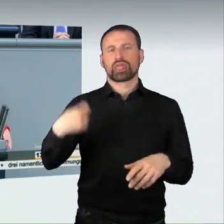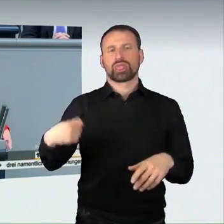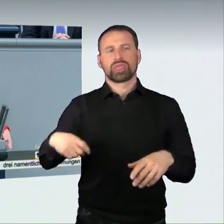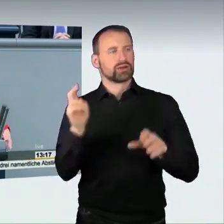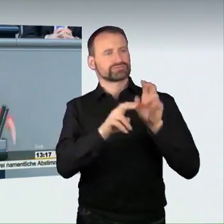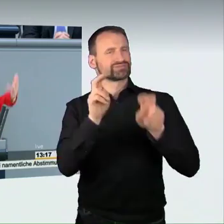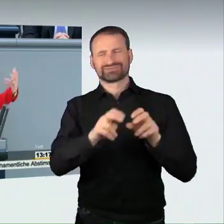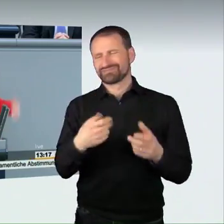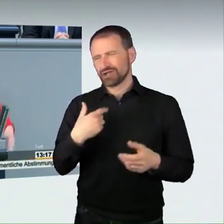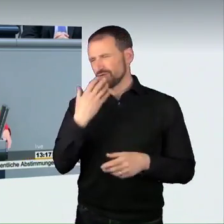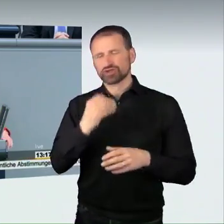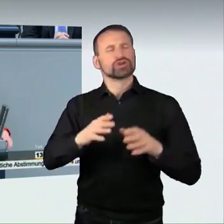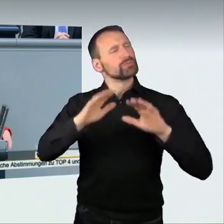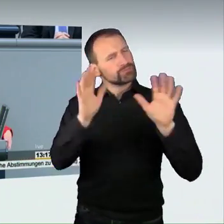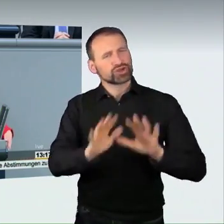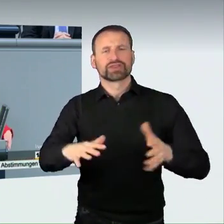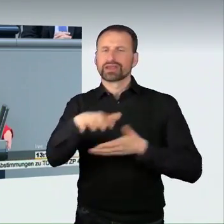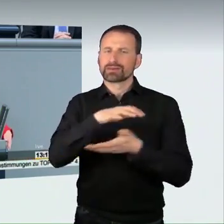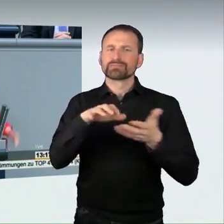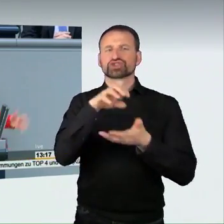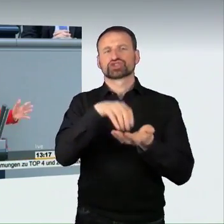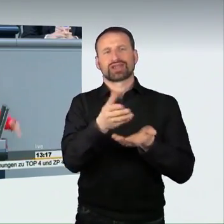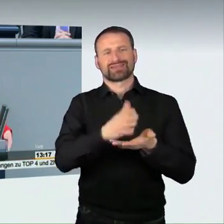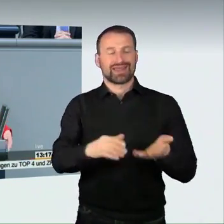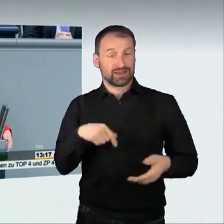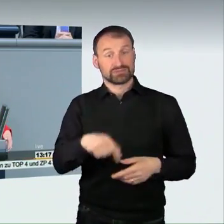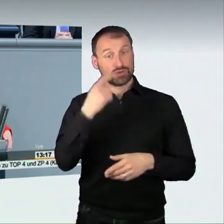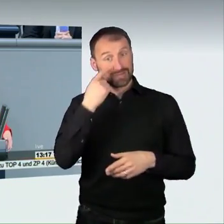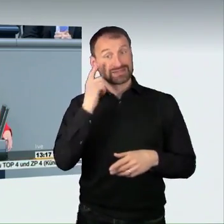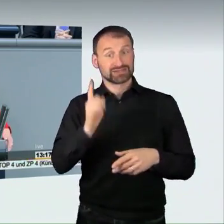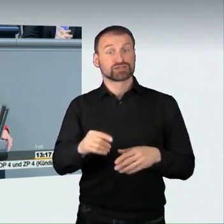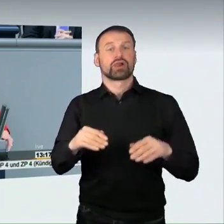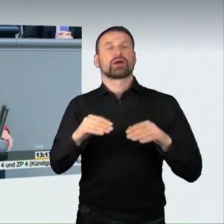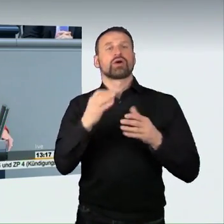die Modernisierungsumlage deutlich zu senken. Im Augenblick ist angedacht, sie von 11 auf 8 Prozent zu senken; mein Wunsch wäre 5 Prozent.